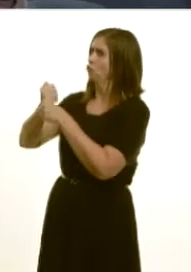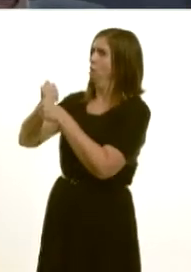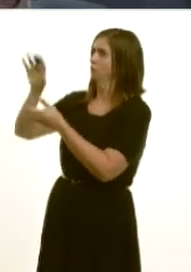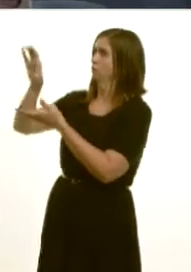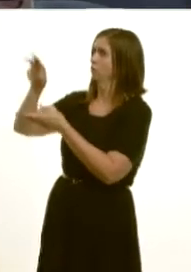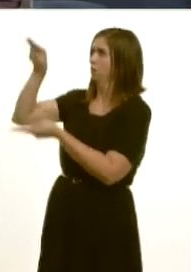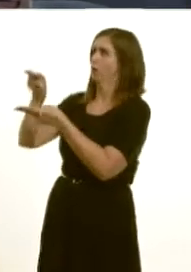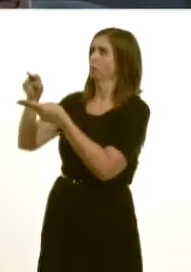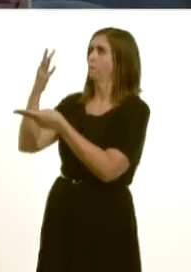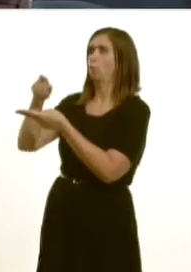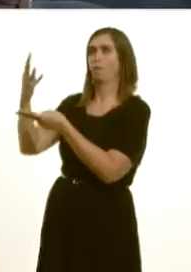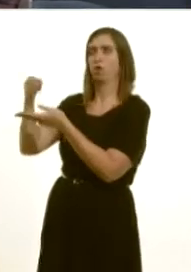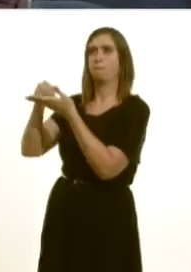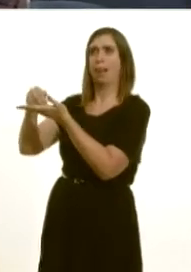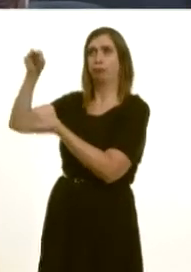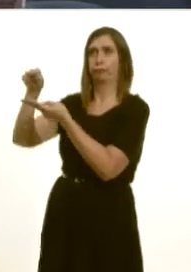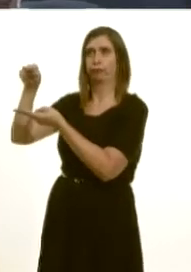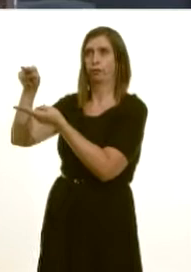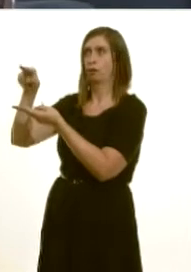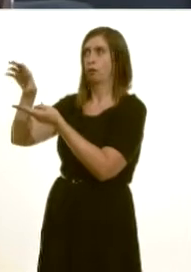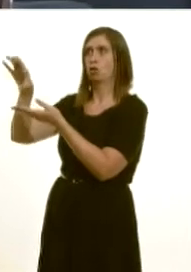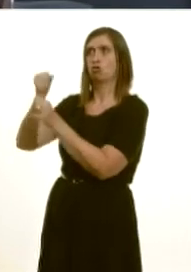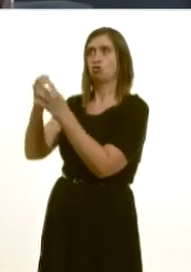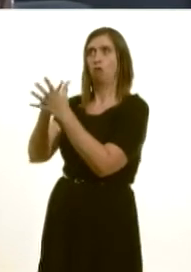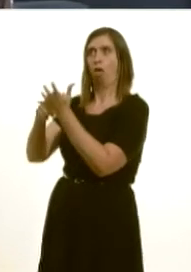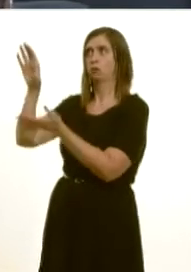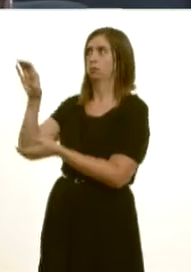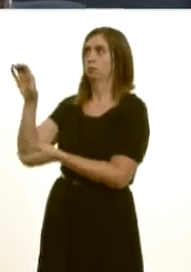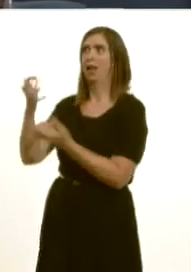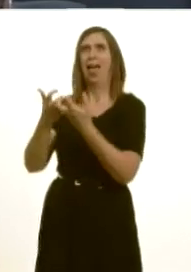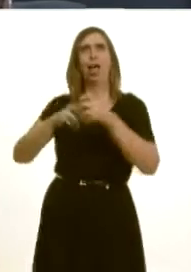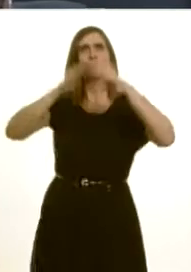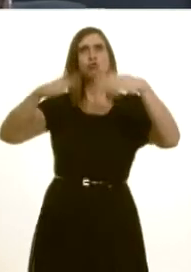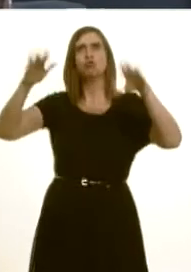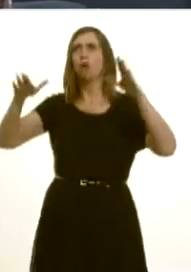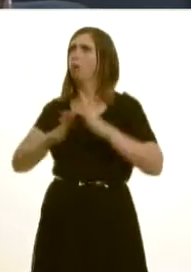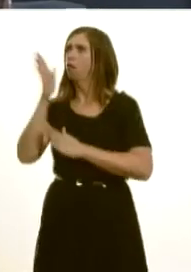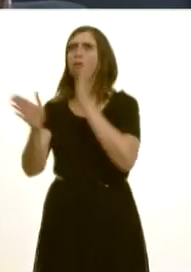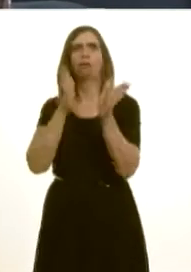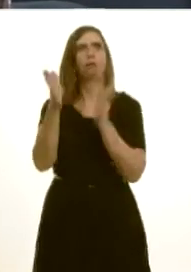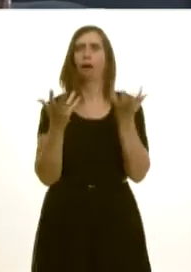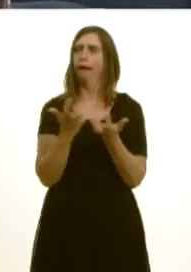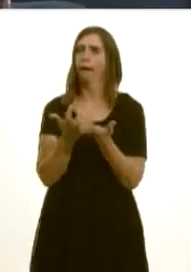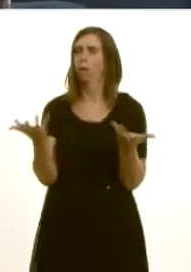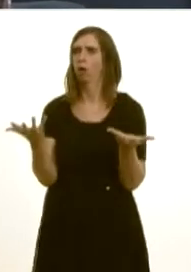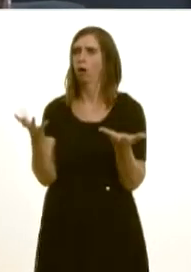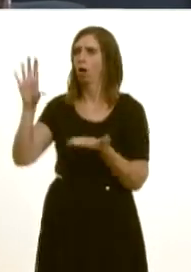iawn, yn enwedig mewn ardaloedd cefn gwlad, i gynnal y dewis hwnnw, a phan rydych yn cynnig,